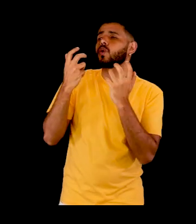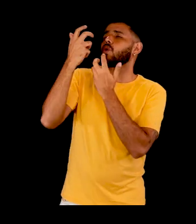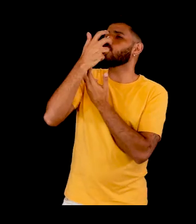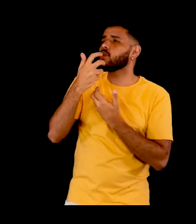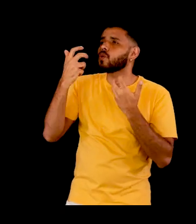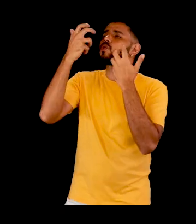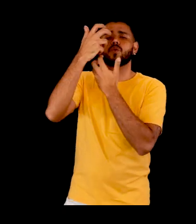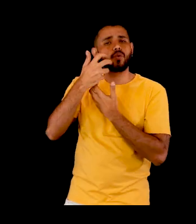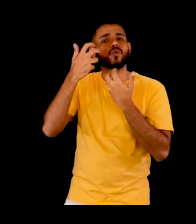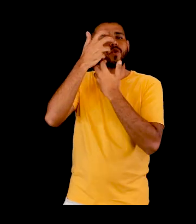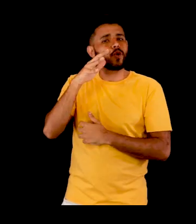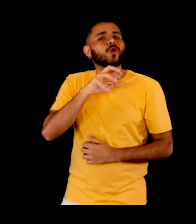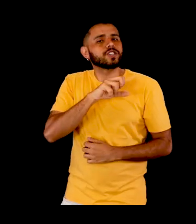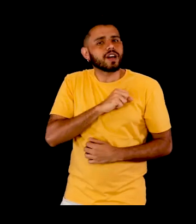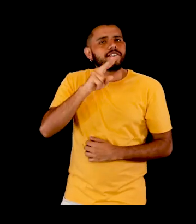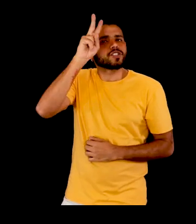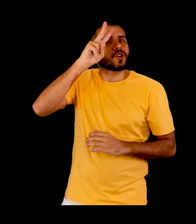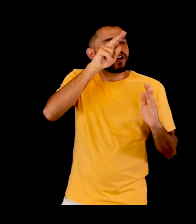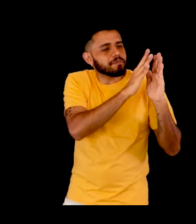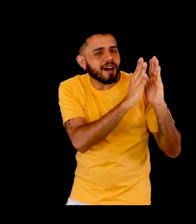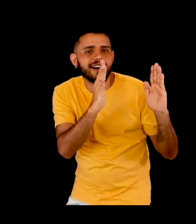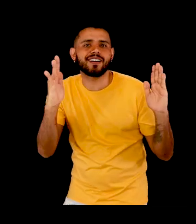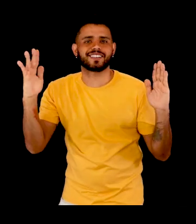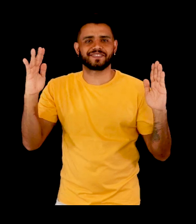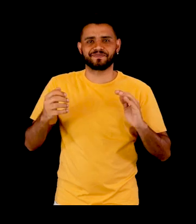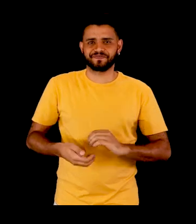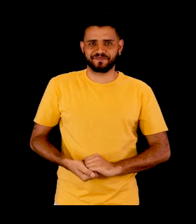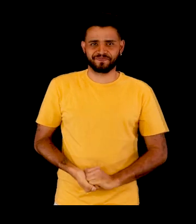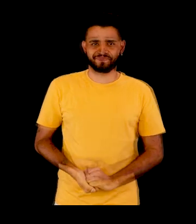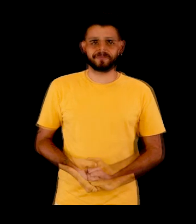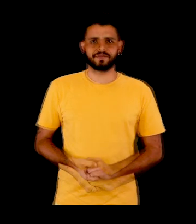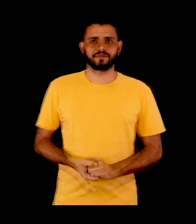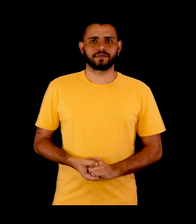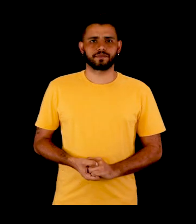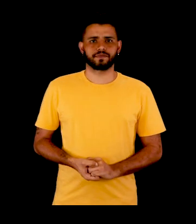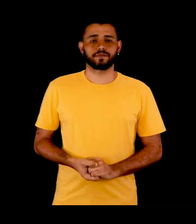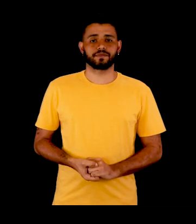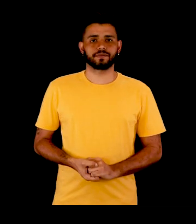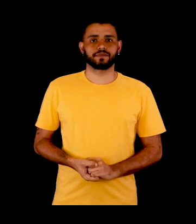Ele ouvia a ópera, acompanhando a história. Eles são filhos de migrantes espanhóis.